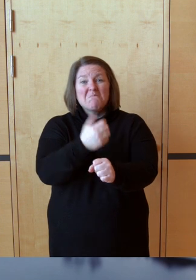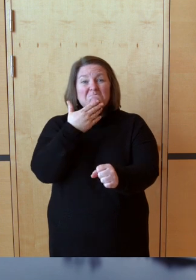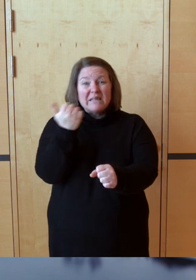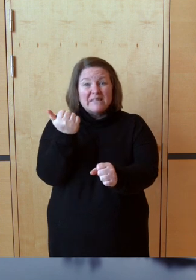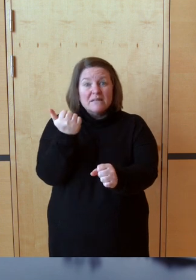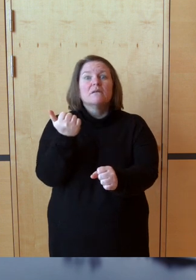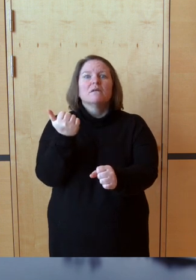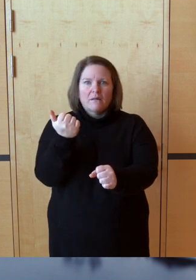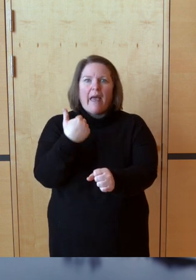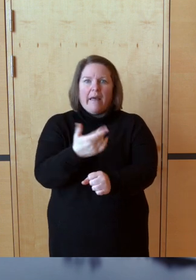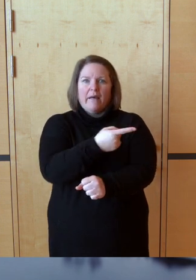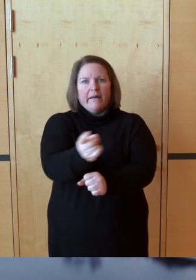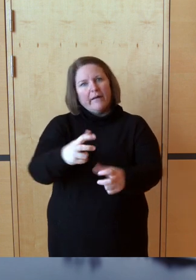Vem är proffs i det de gör